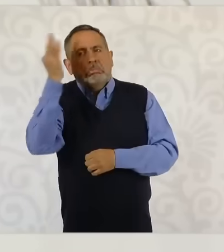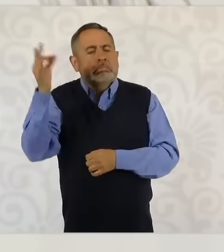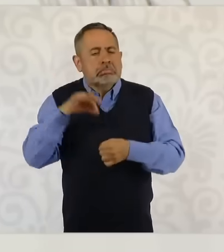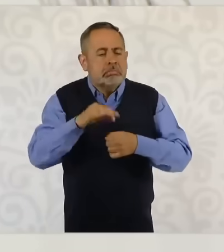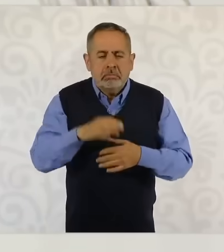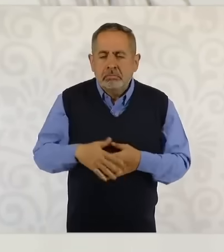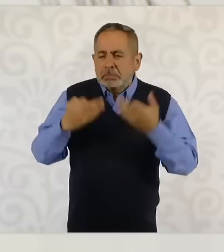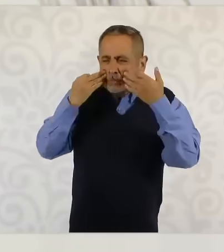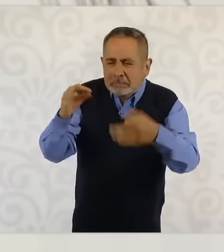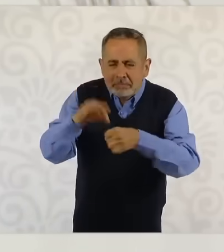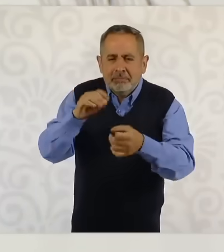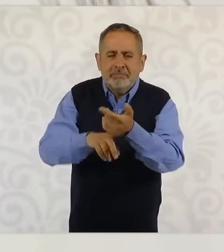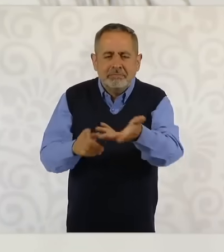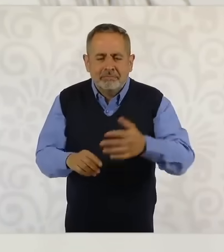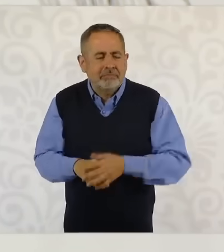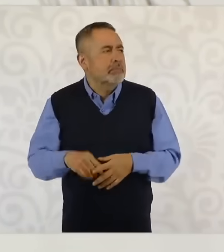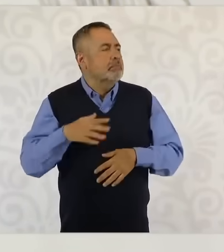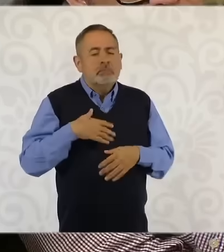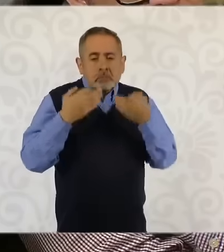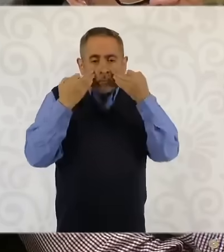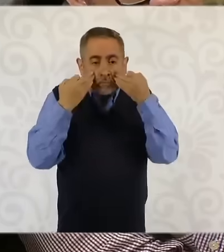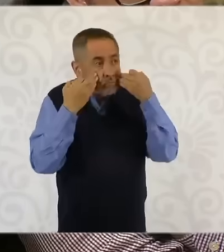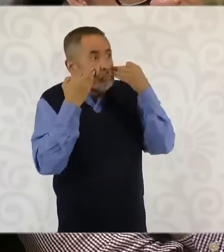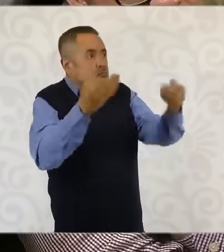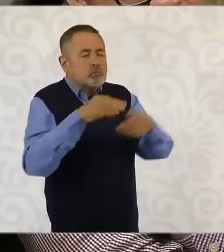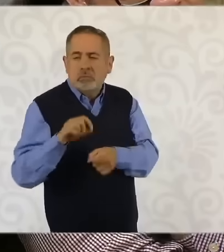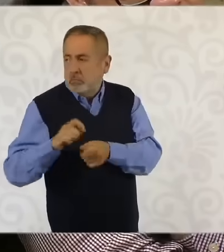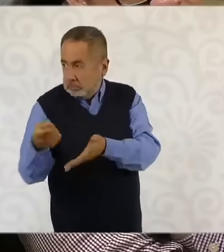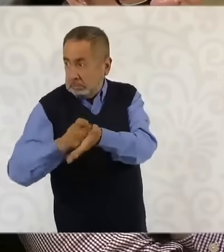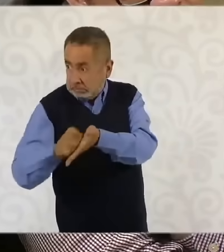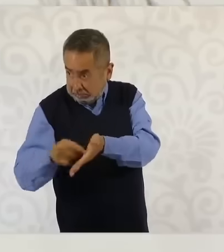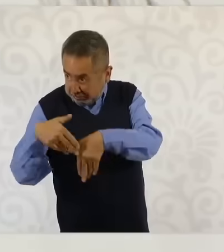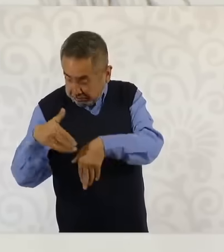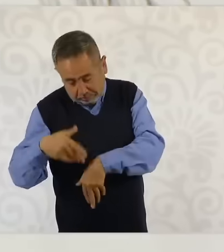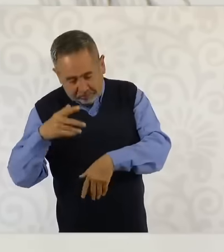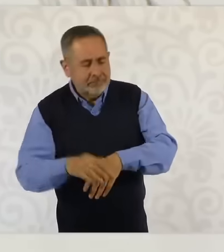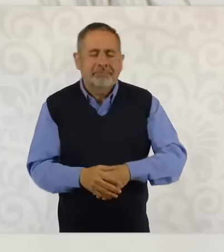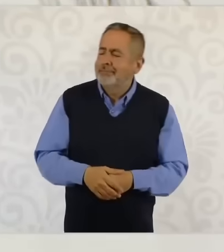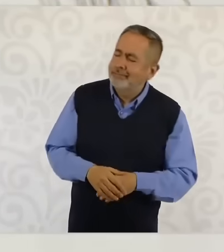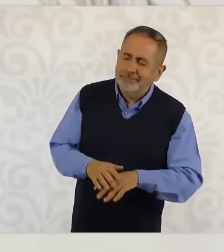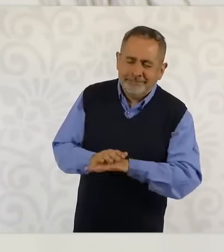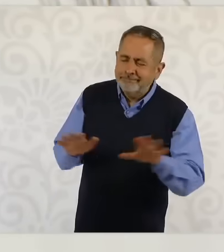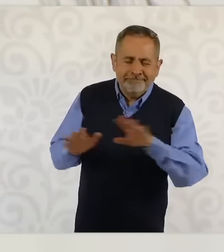magistrados y ministros del vian las boletas va a haber una mejor va a haber un mejor poder judicial